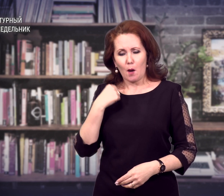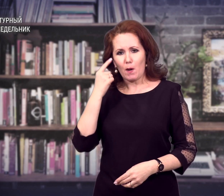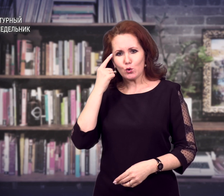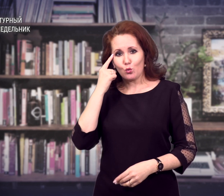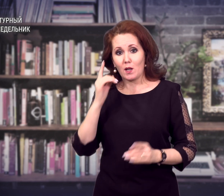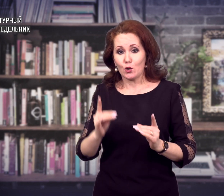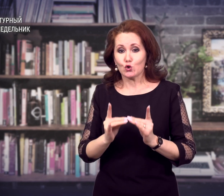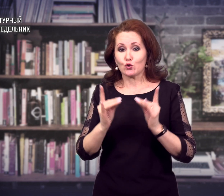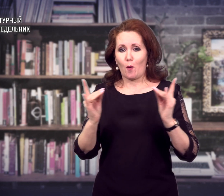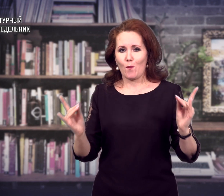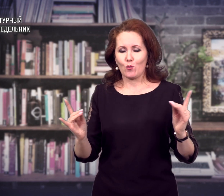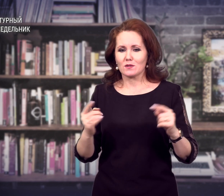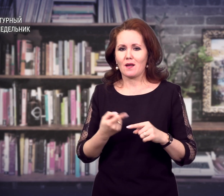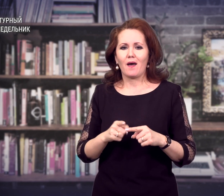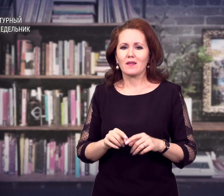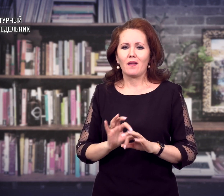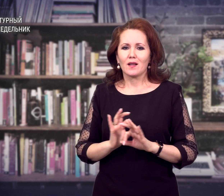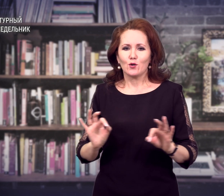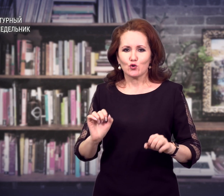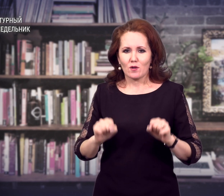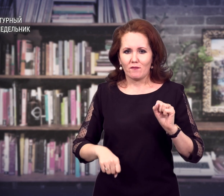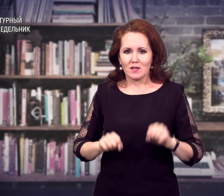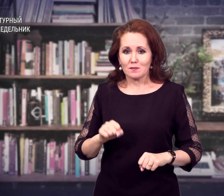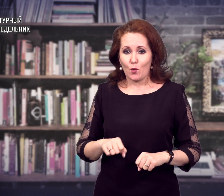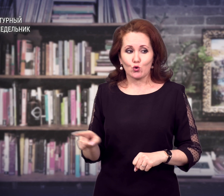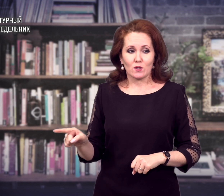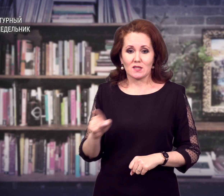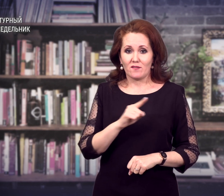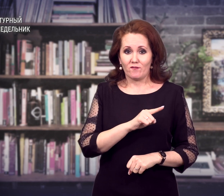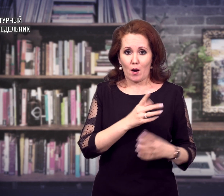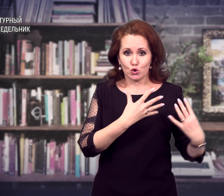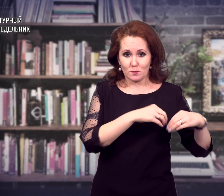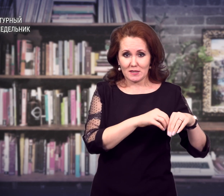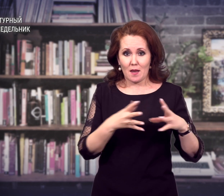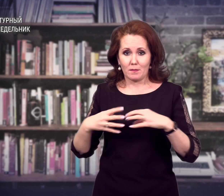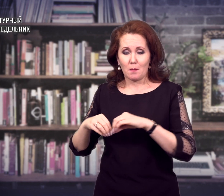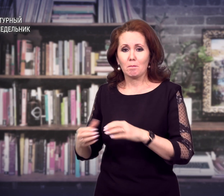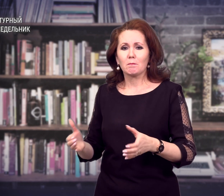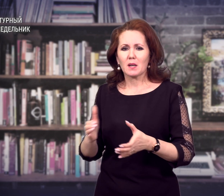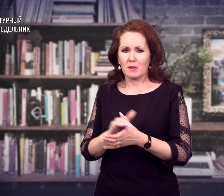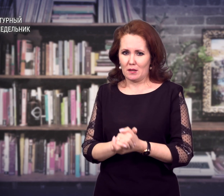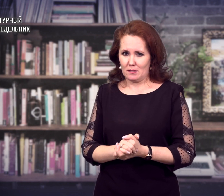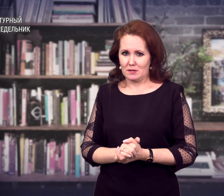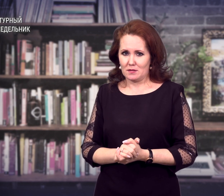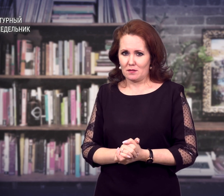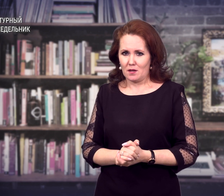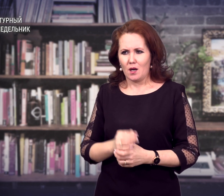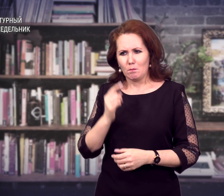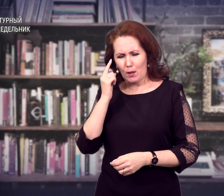И я подумал что мост - это отличная возможность вашим семьям помириться.